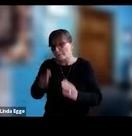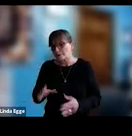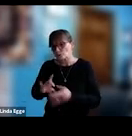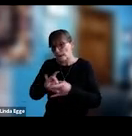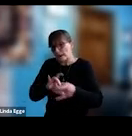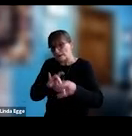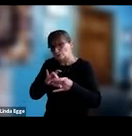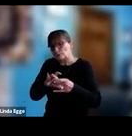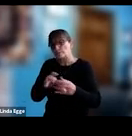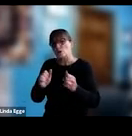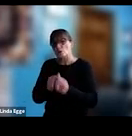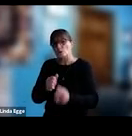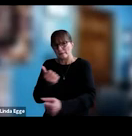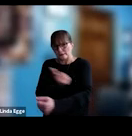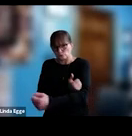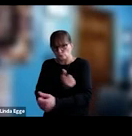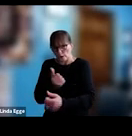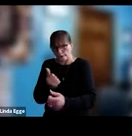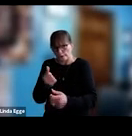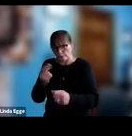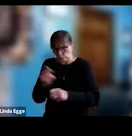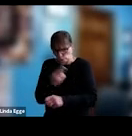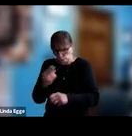con el consumo de sustancias